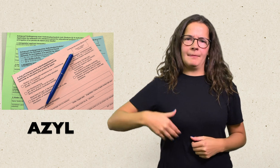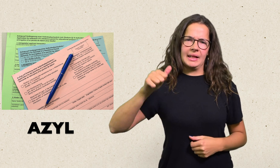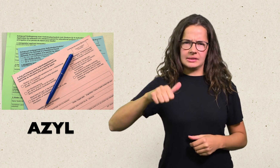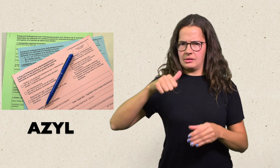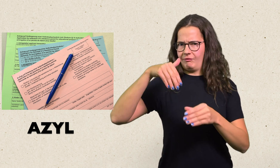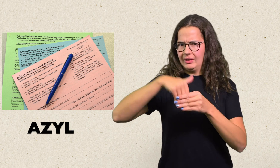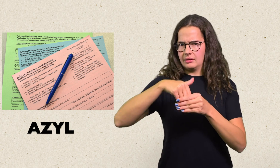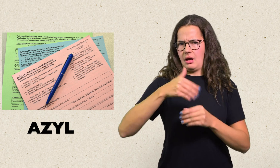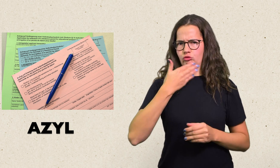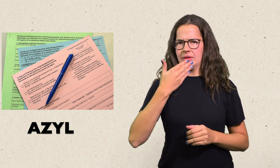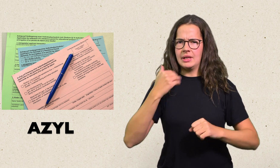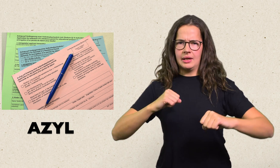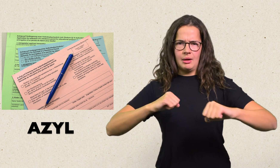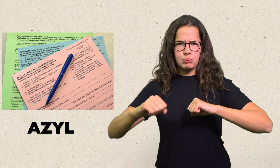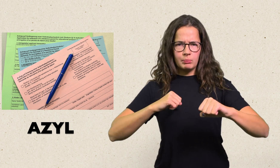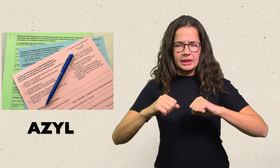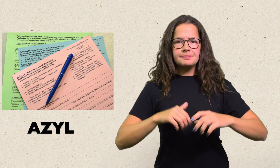O azyl se žádá na Ministerstvu vnitra České republiky.